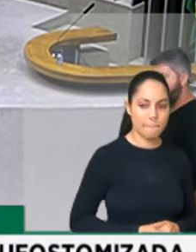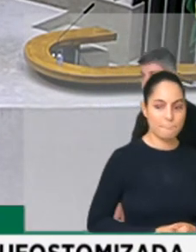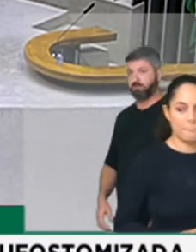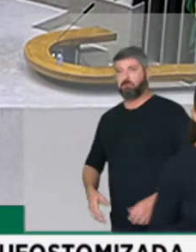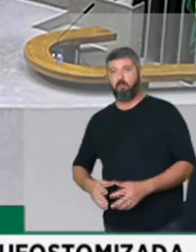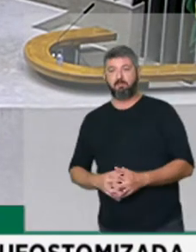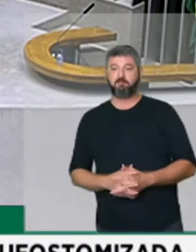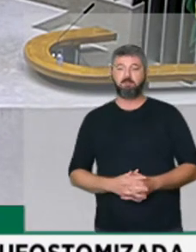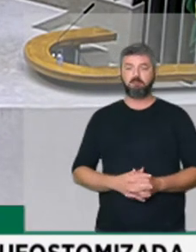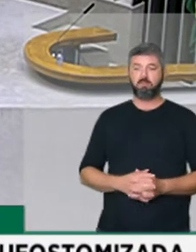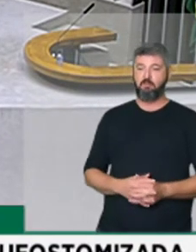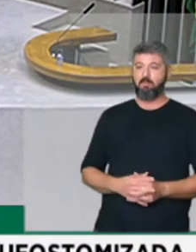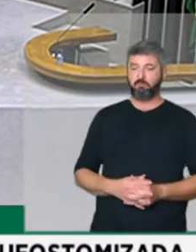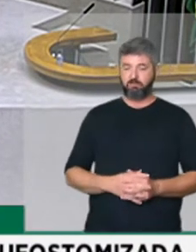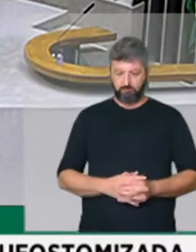PARCERIA COM A SOCIEDADE BRASILEIRA DE PEDIATRIA